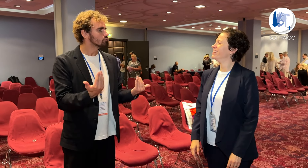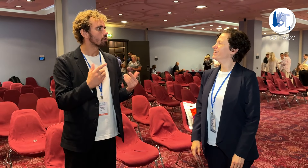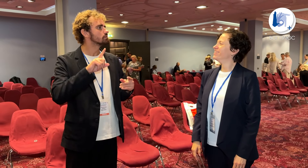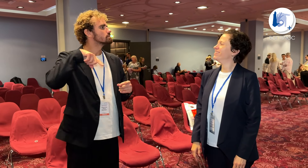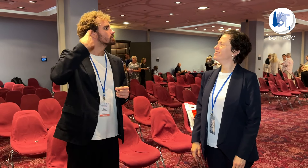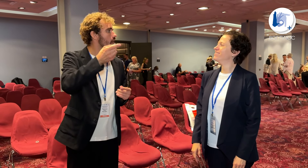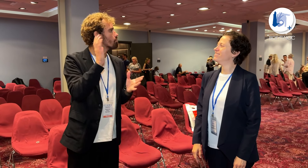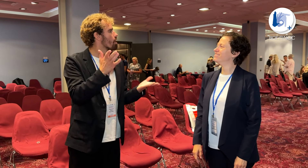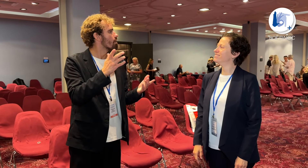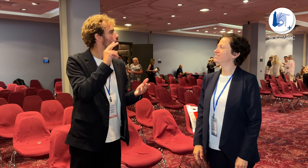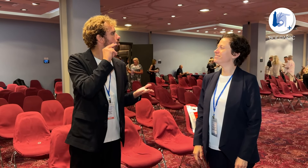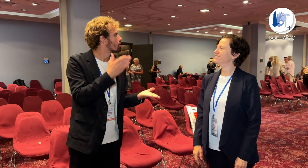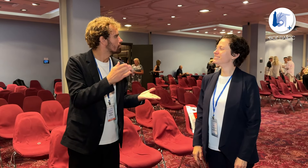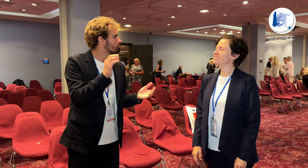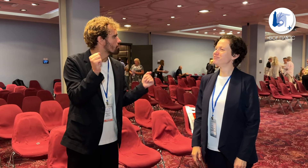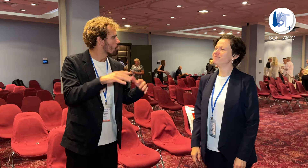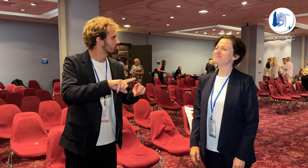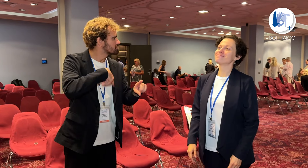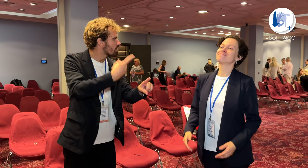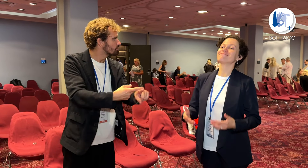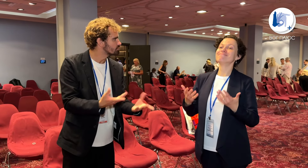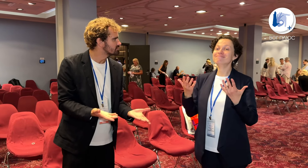Когда ожидать следующий форум?